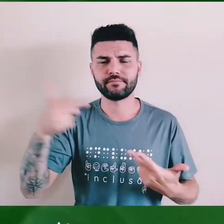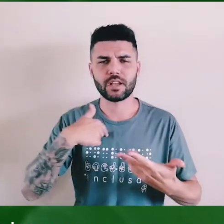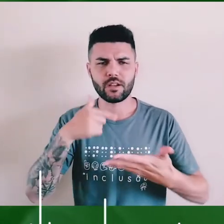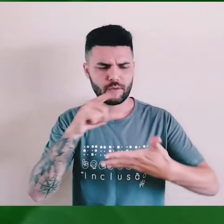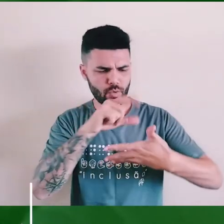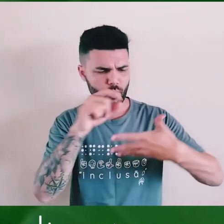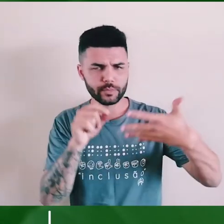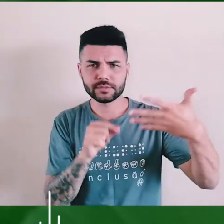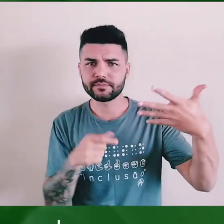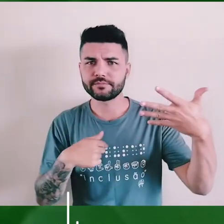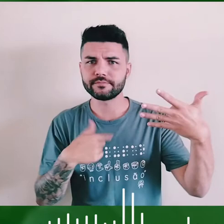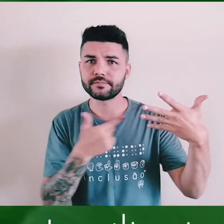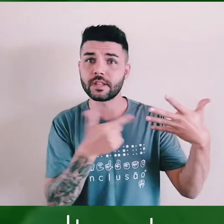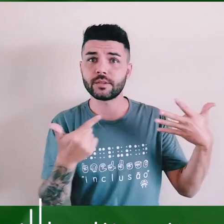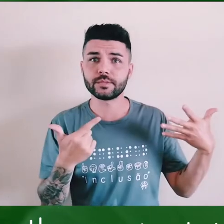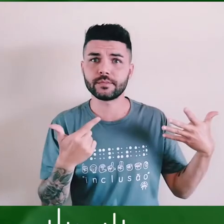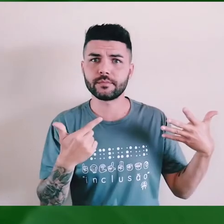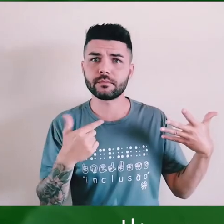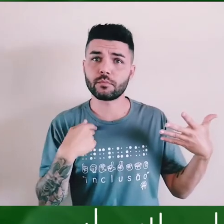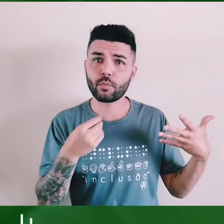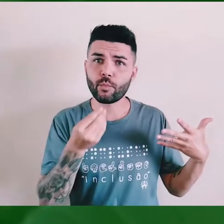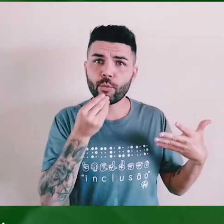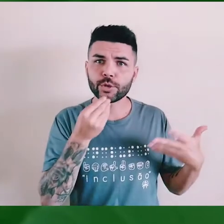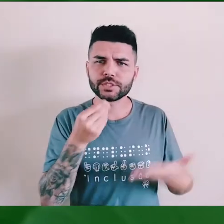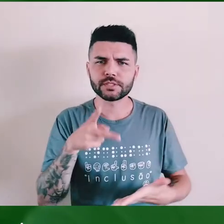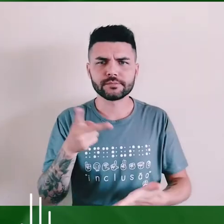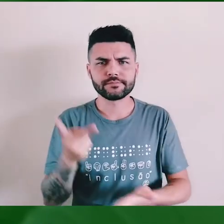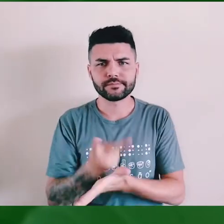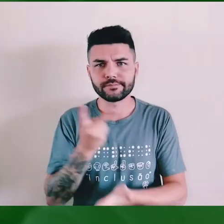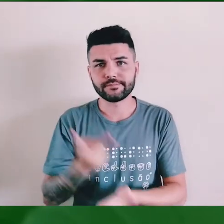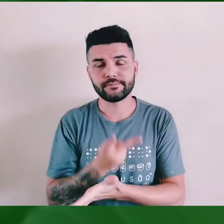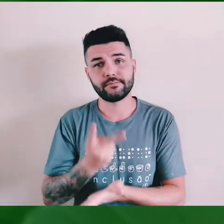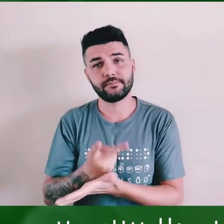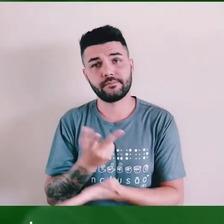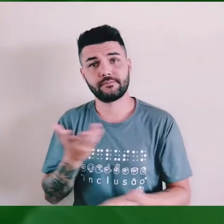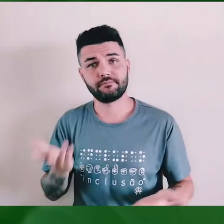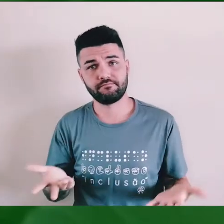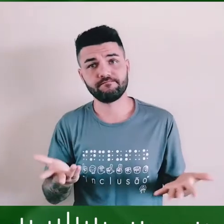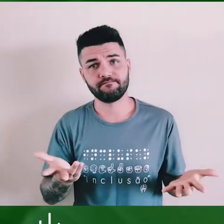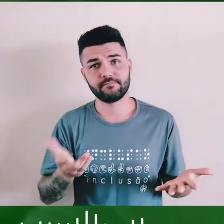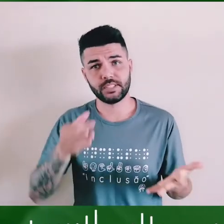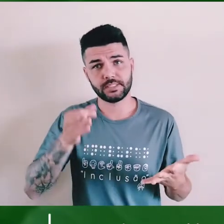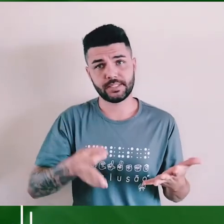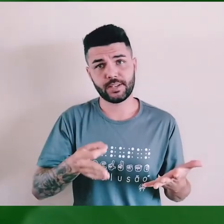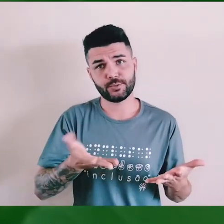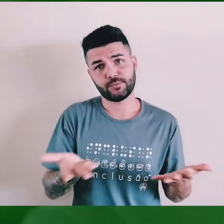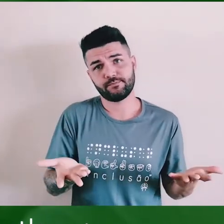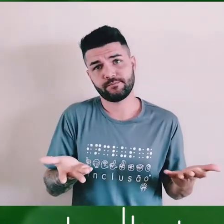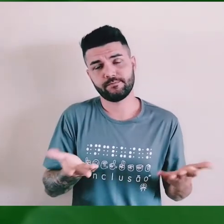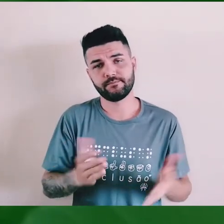outros horizontes, pois poderia ter dado errado, poderia no primeiro estágio não ter dado